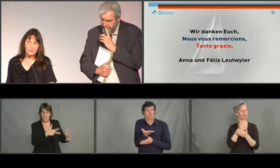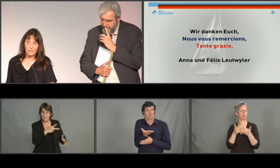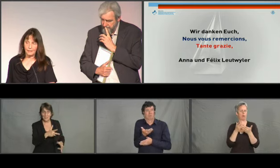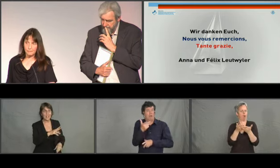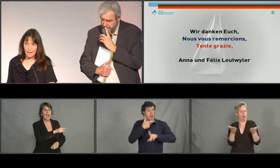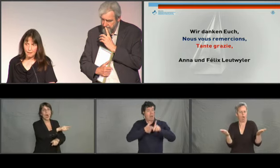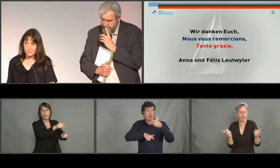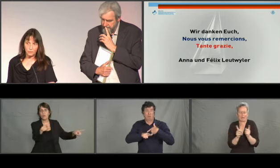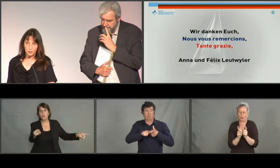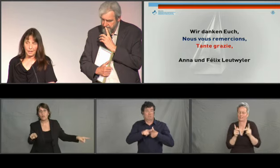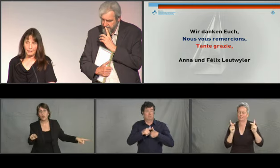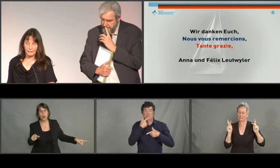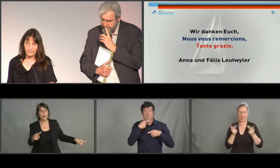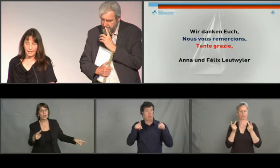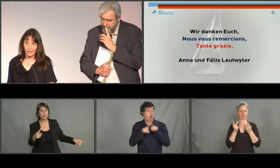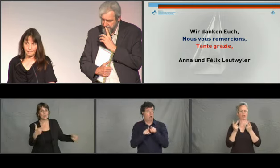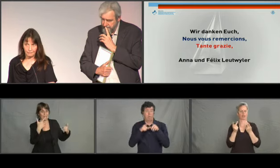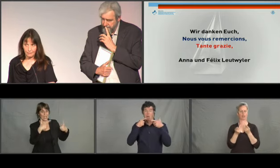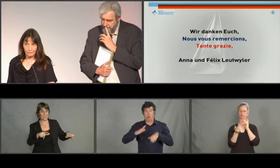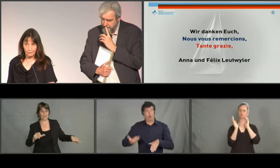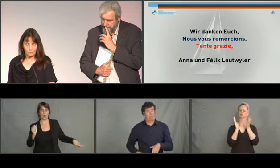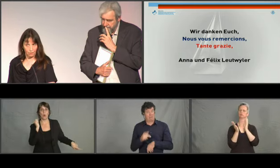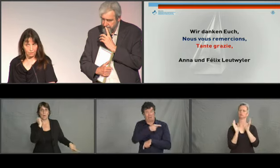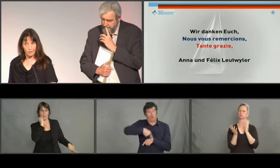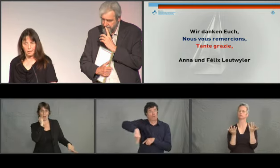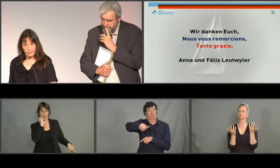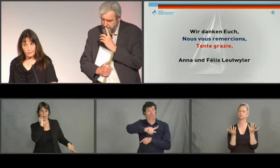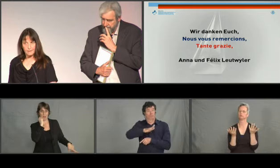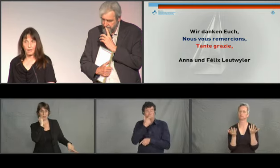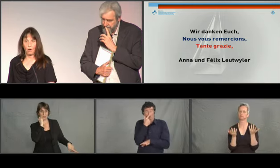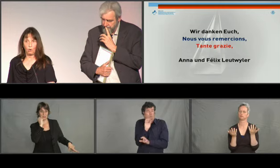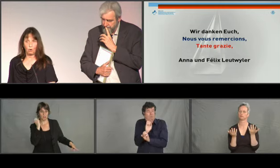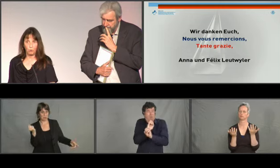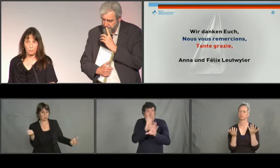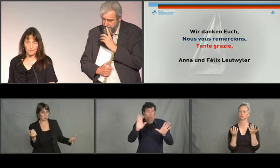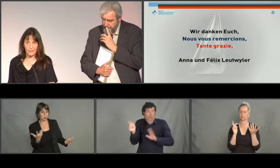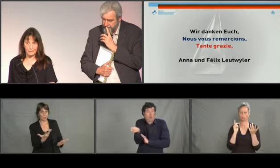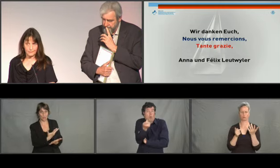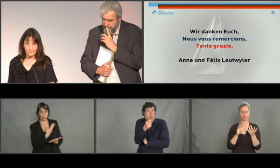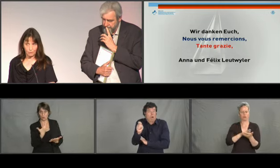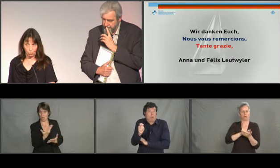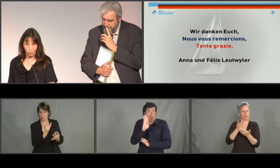es ist eine Selbstverständlichkeit, dass man diese auch übersetzt,